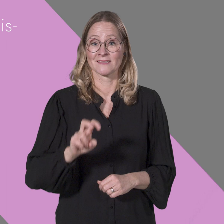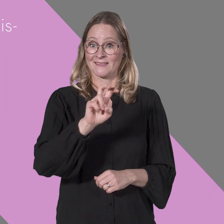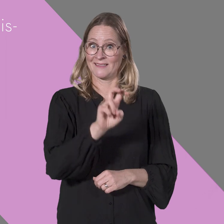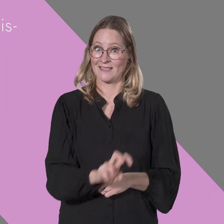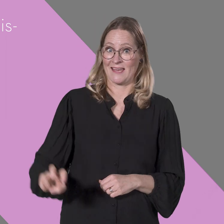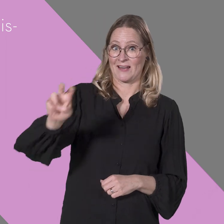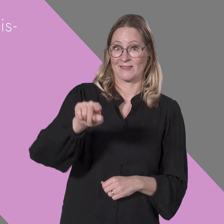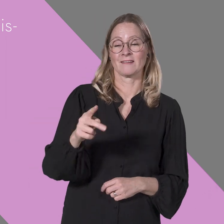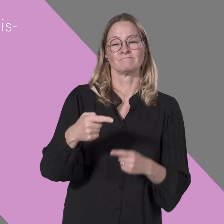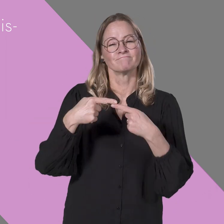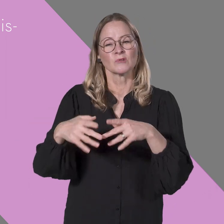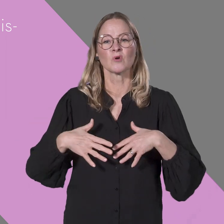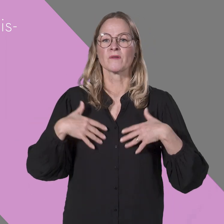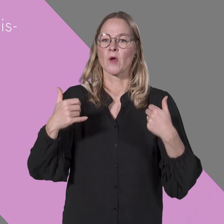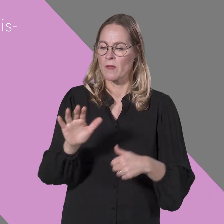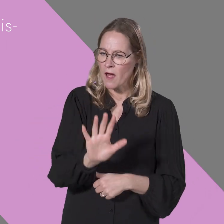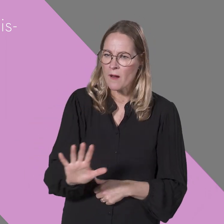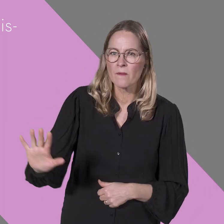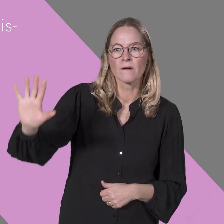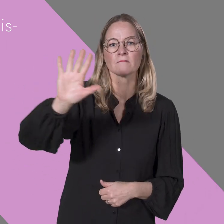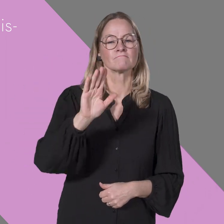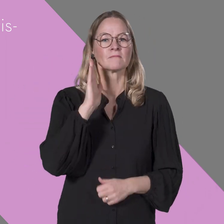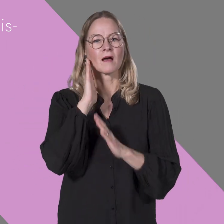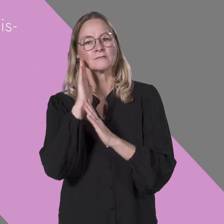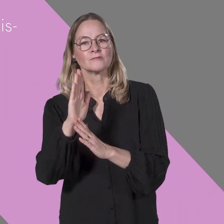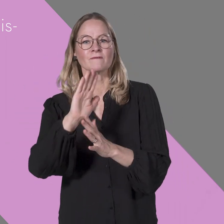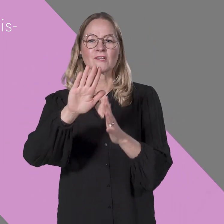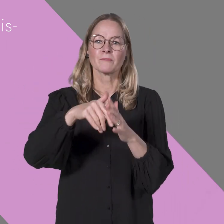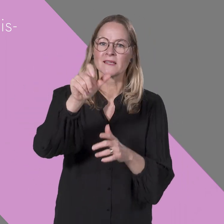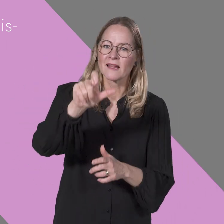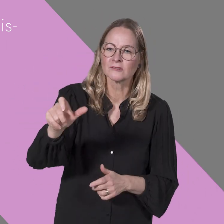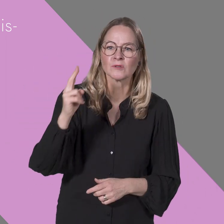Kiertueella keskustellaan eri hyvin- vointialueilla asuvien viittomakielisten -